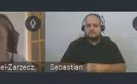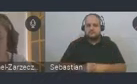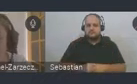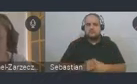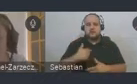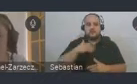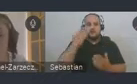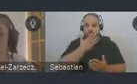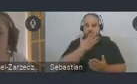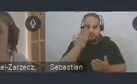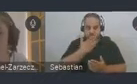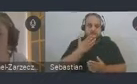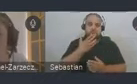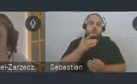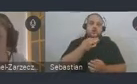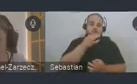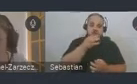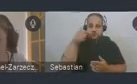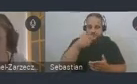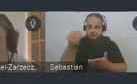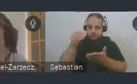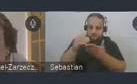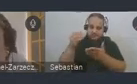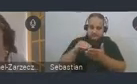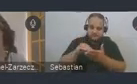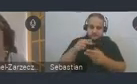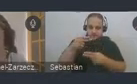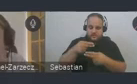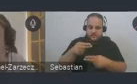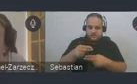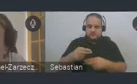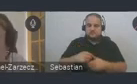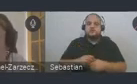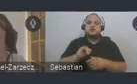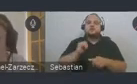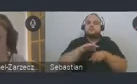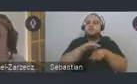jeszcze dopisać swoje tematy, które prowadziliście i które wam się sprawdziły,